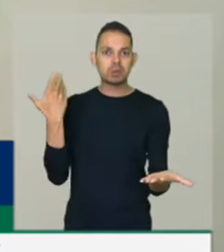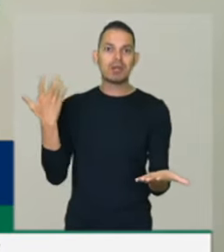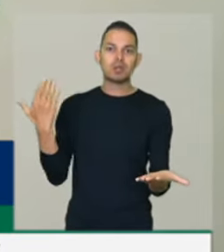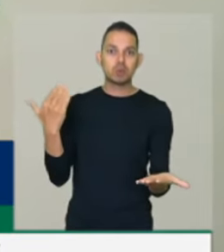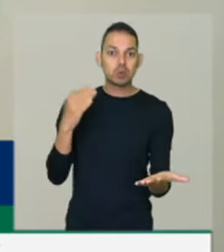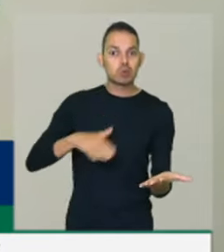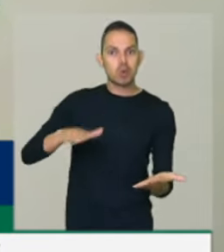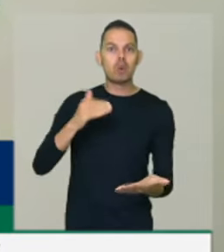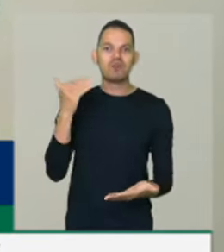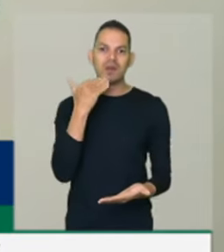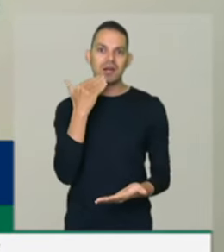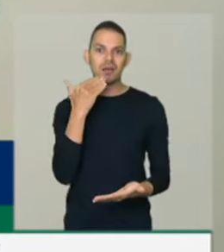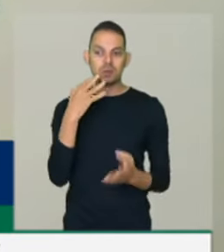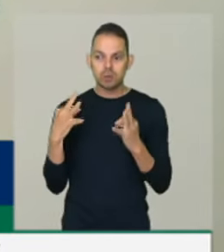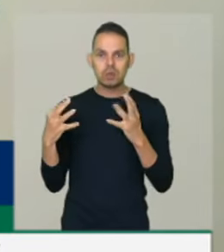ACERTAR. O... MINISTRO QUE ASSUMIU.... E EU DESEJO